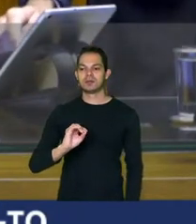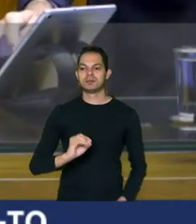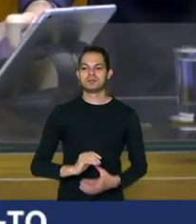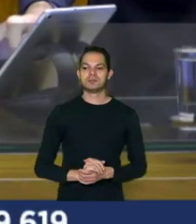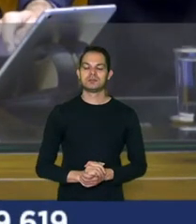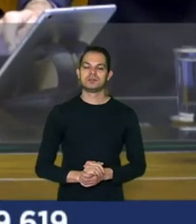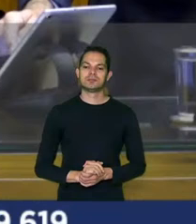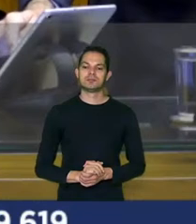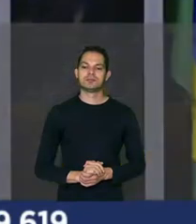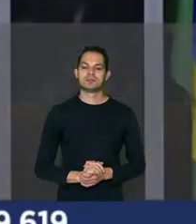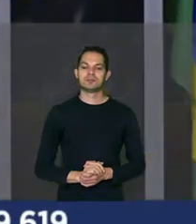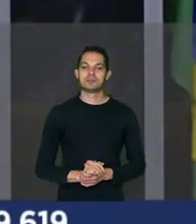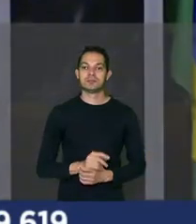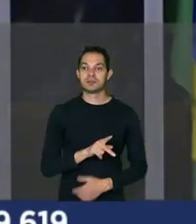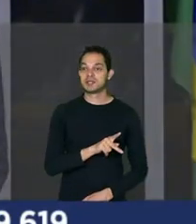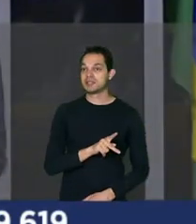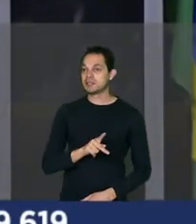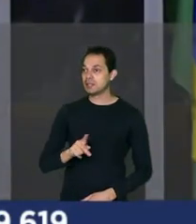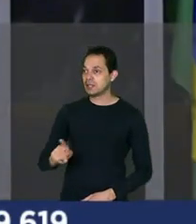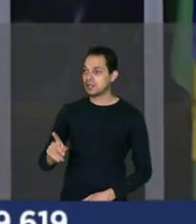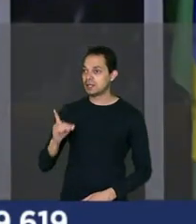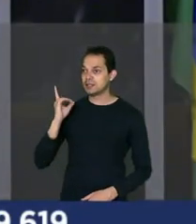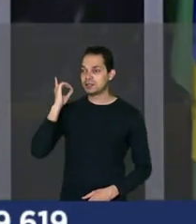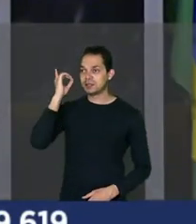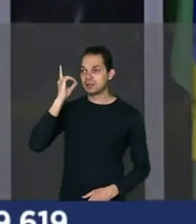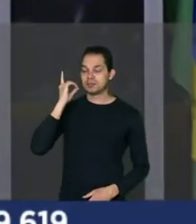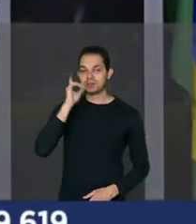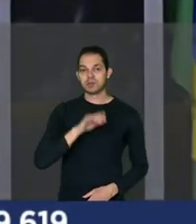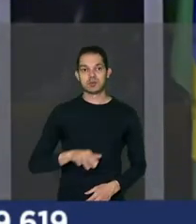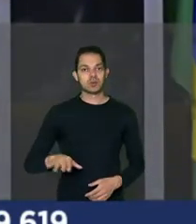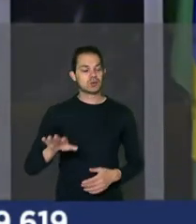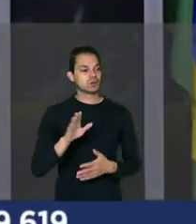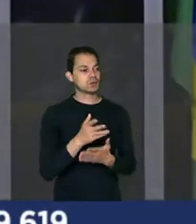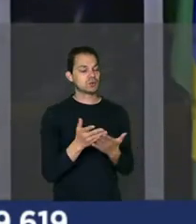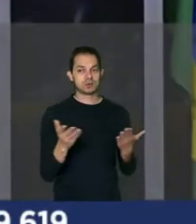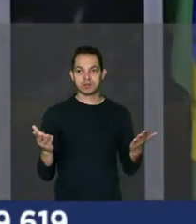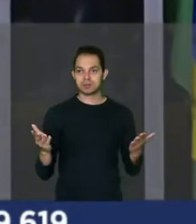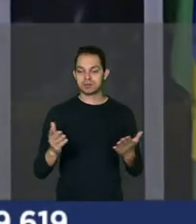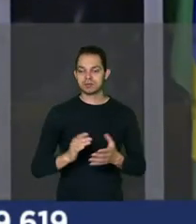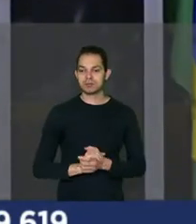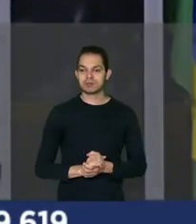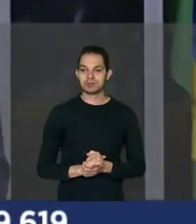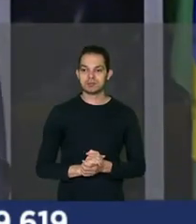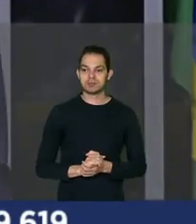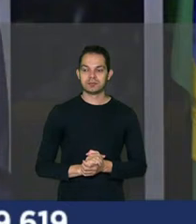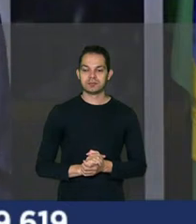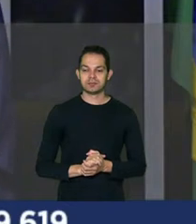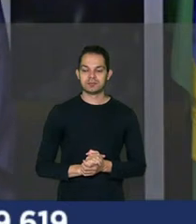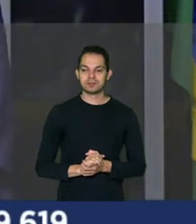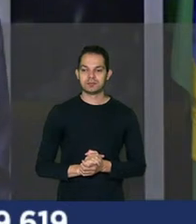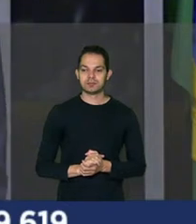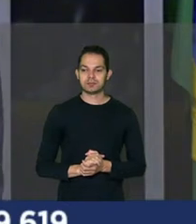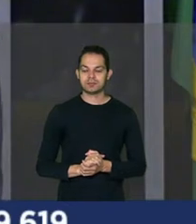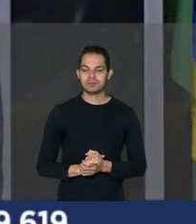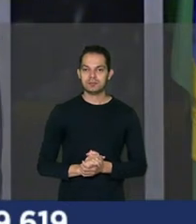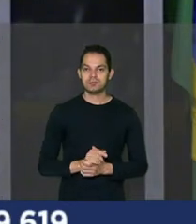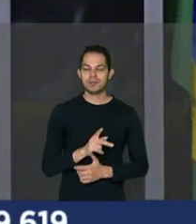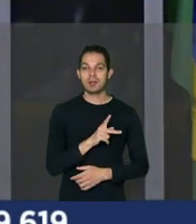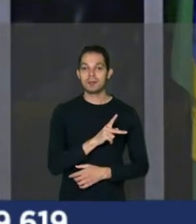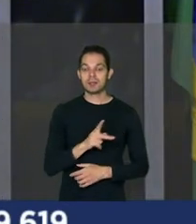COMPANHEIRO CLÁUDIO CAJADO. -- [DEPUTADO]: SENHOR PRESIDENTE, SENHORAS E SENHORES DEPUTADOS, DIANTE DA POSIÇÃO DE PRESIDENTE DO GRUPO PARLAMENTAR BRASIL